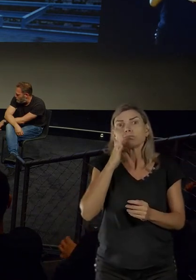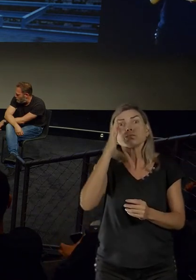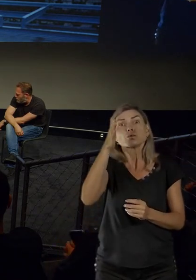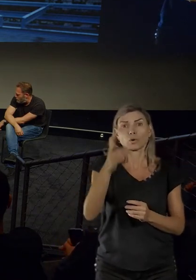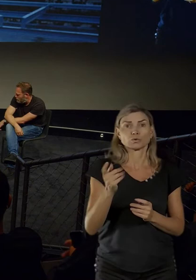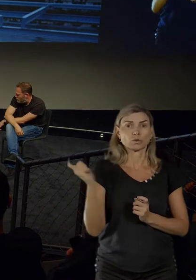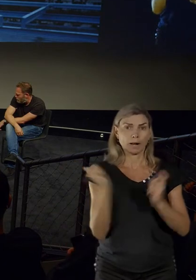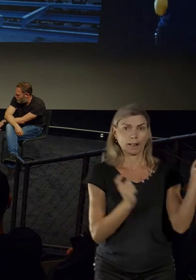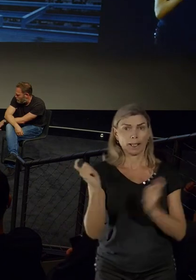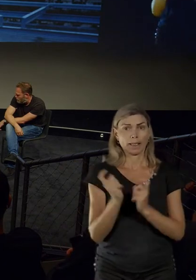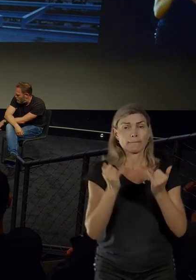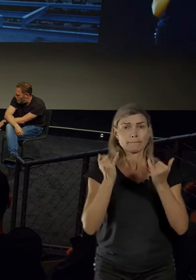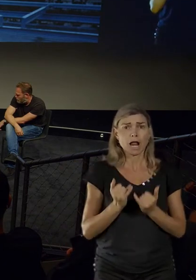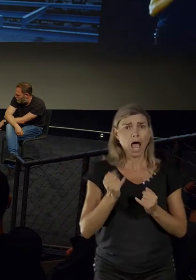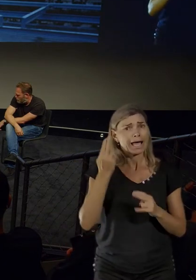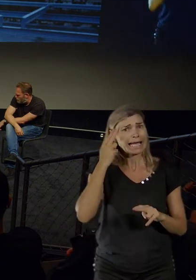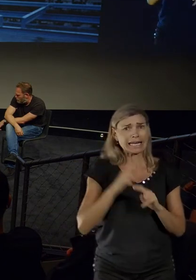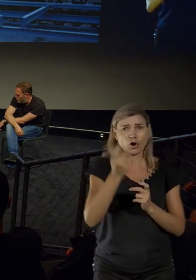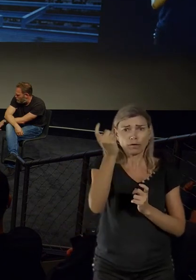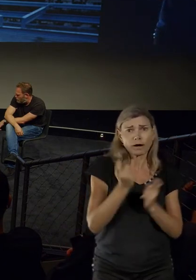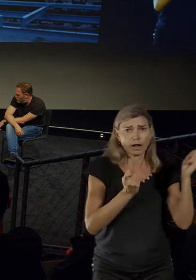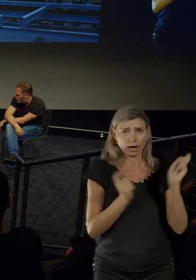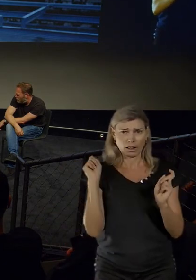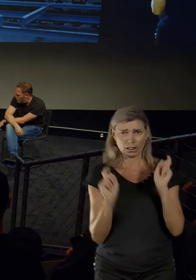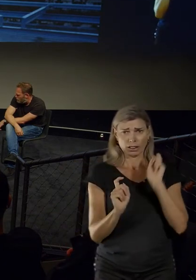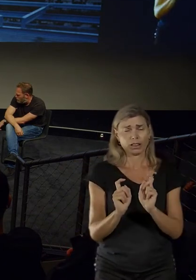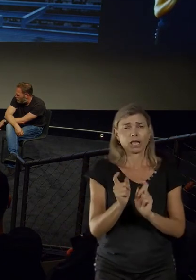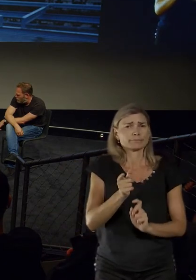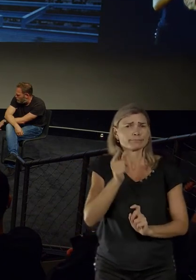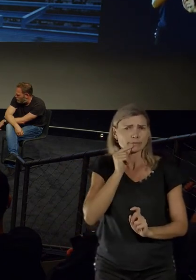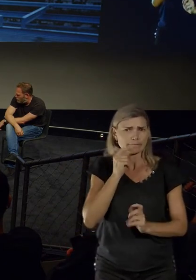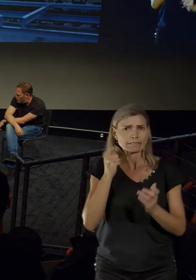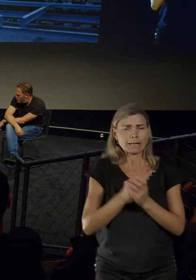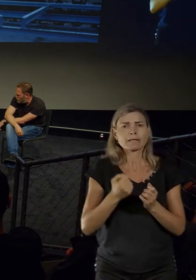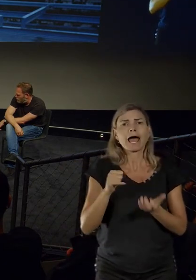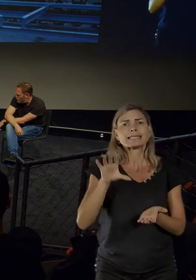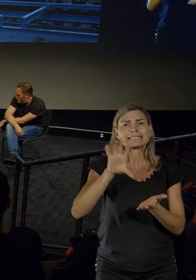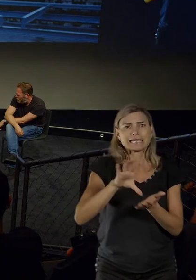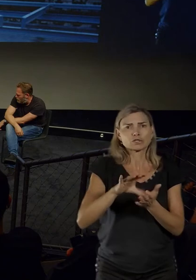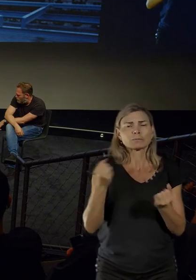A bude mnohem jednodušší určitou část té energie decentralizovat a posilovat jiná krajská města.